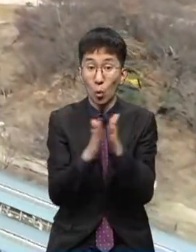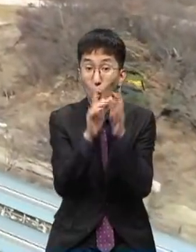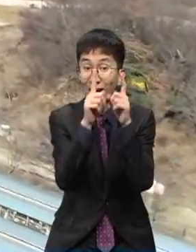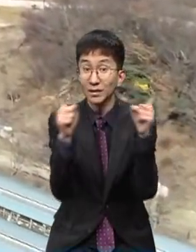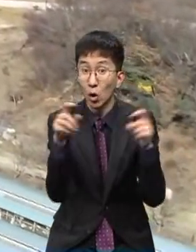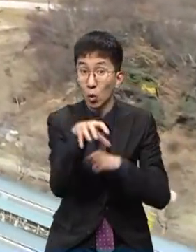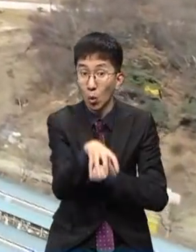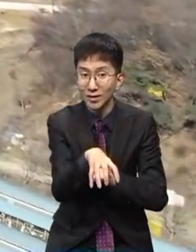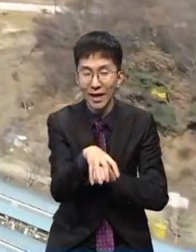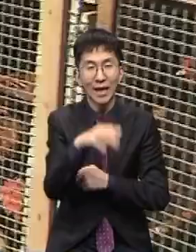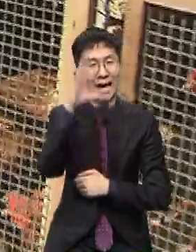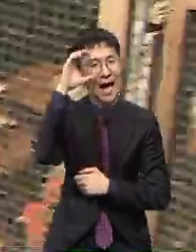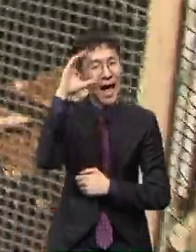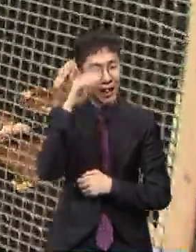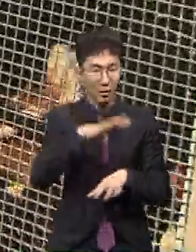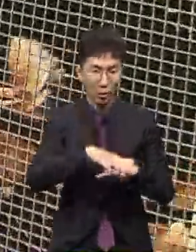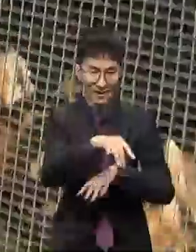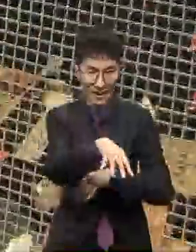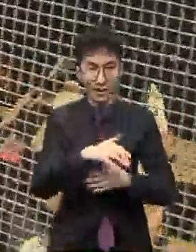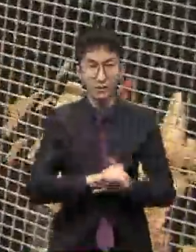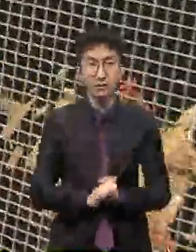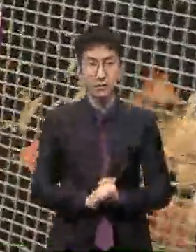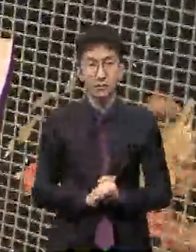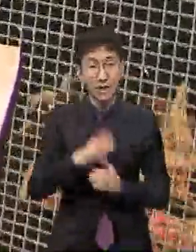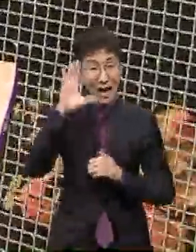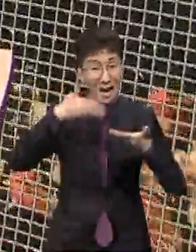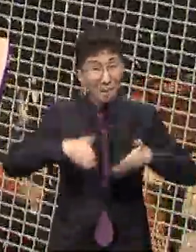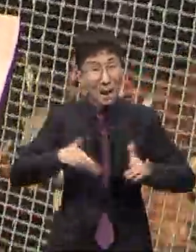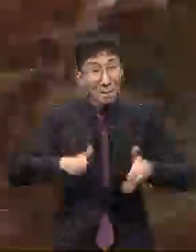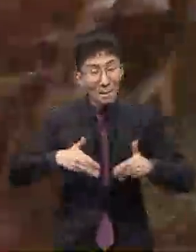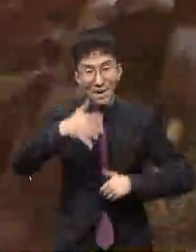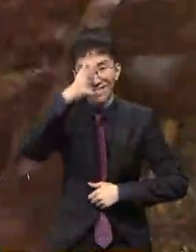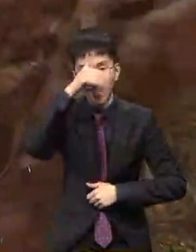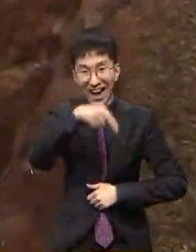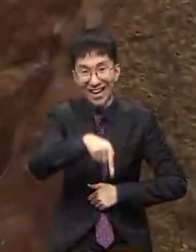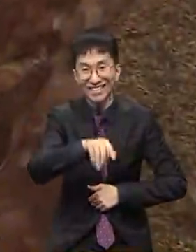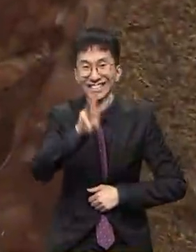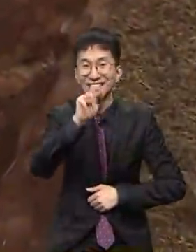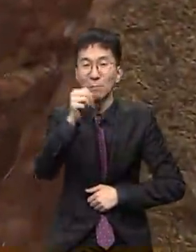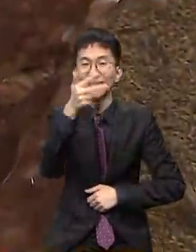(기자) 경기도 화성시의 산란닭 농장입니다. 달걀을 낳는 게 목적인 산란닭 7천여 마리를 키워왔습니다.